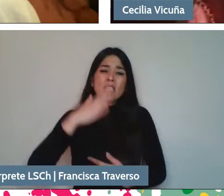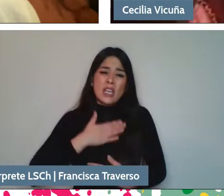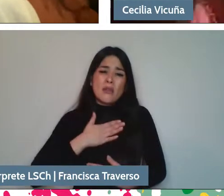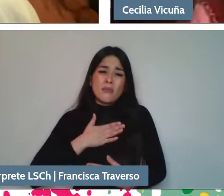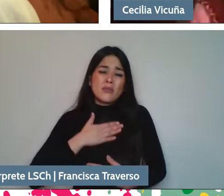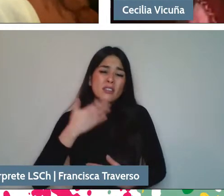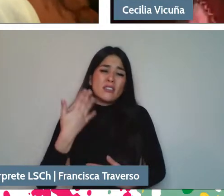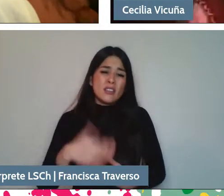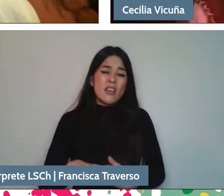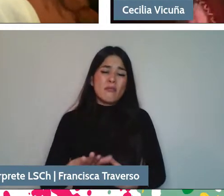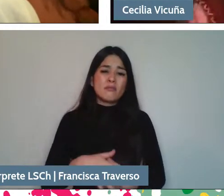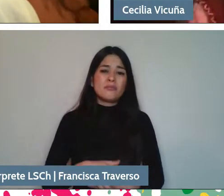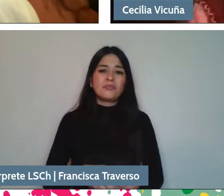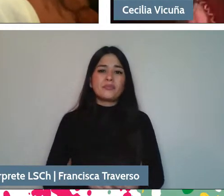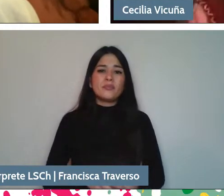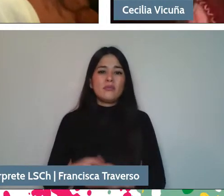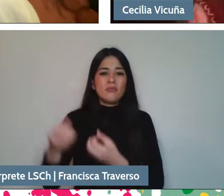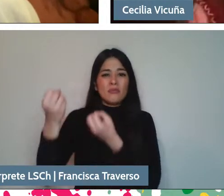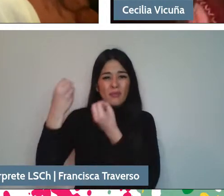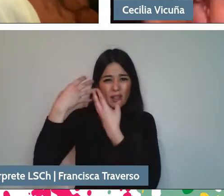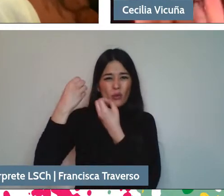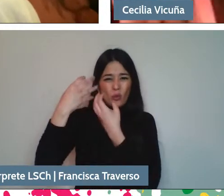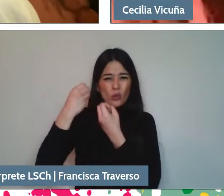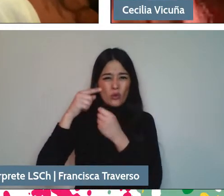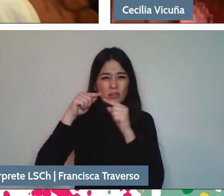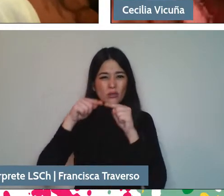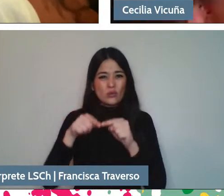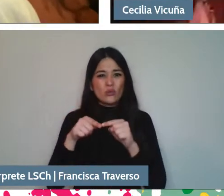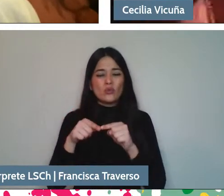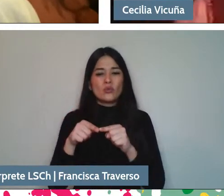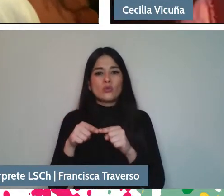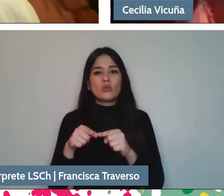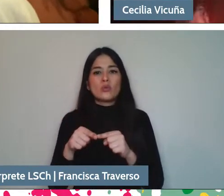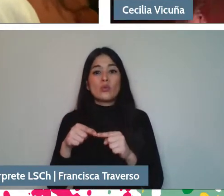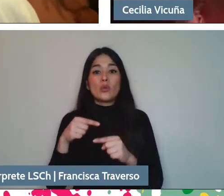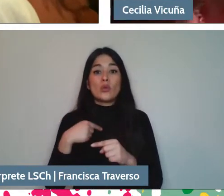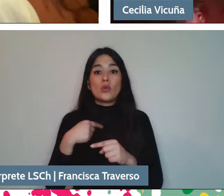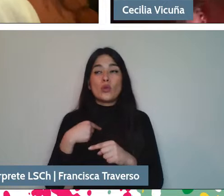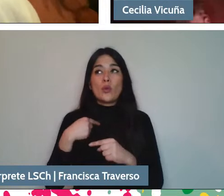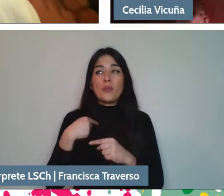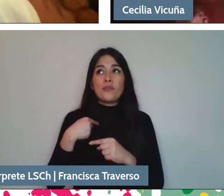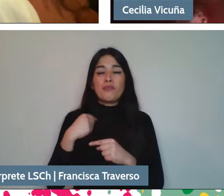Entonces, por ejemplo, cuando yo ya era una niña liceana